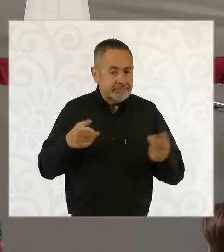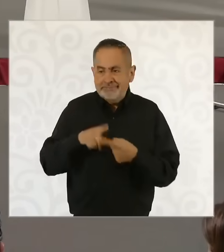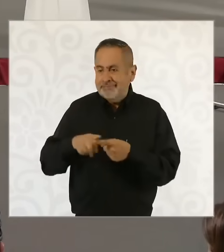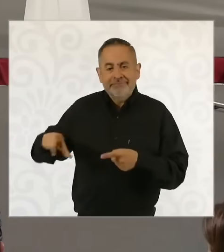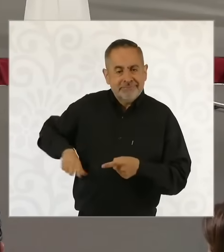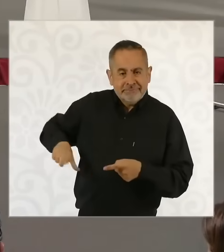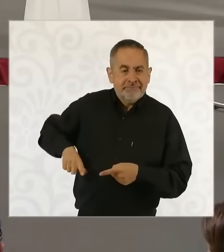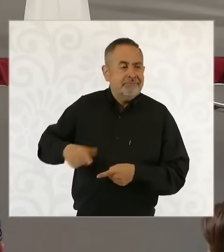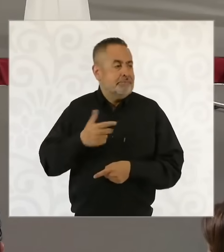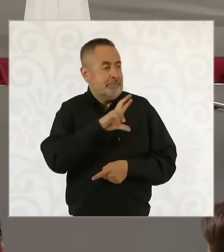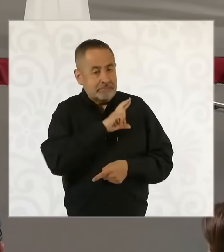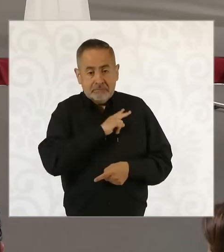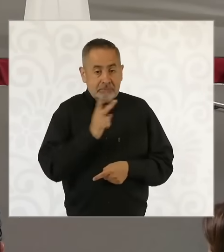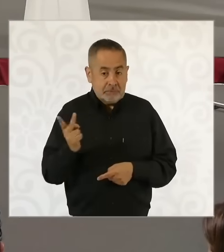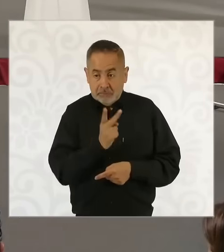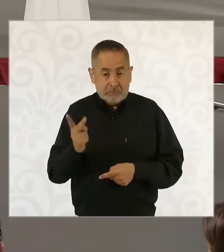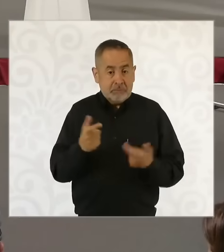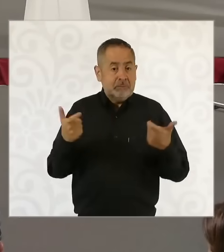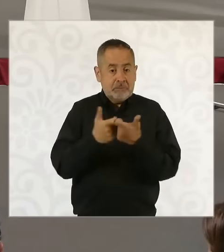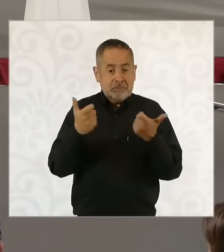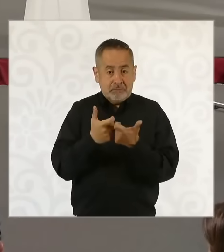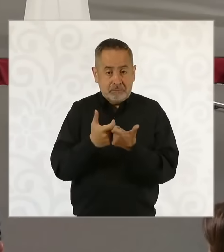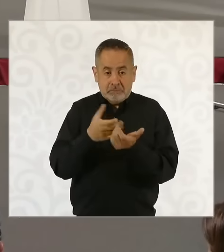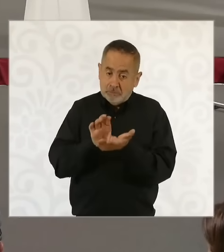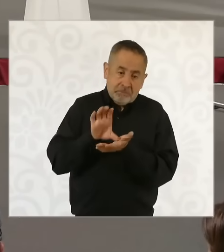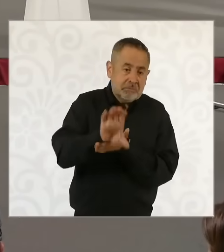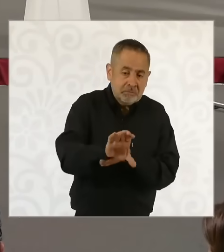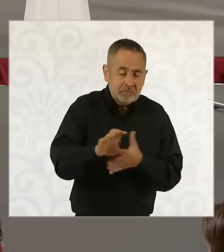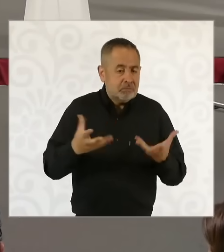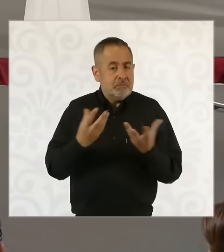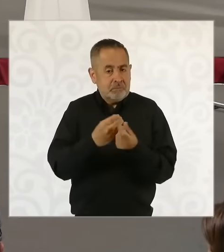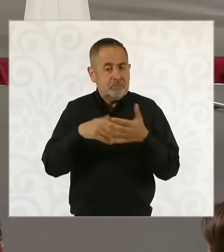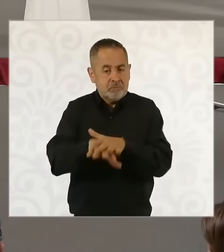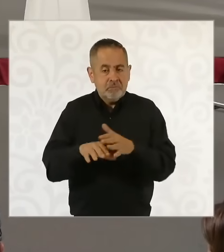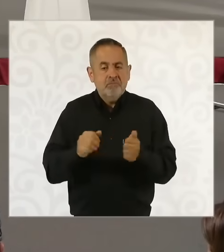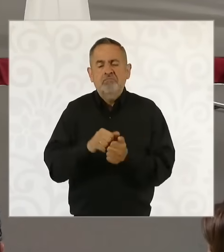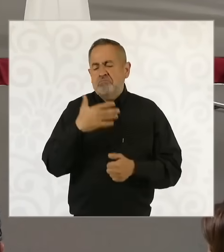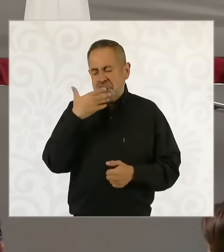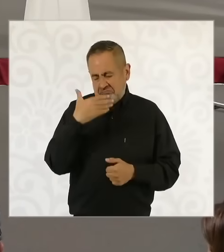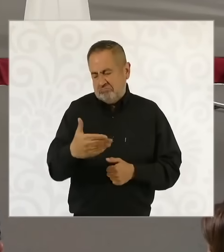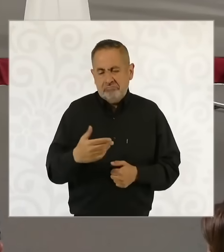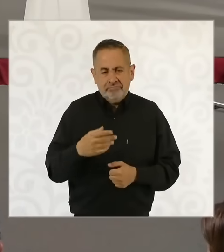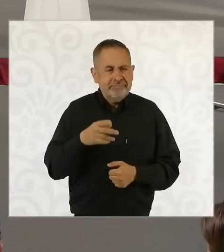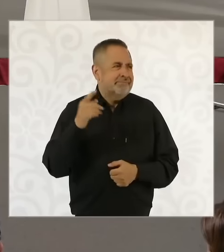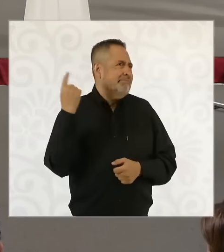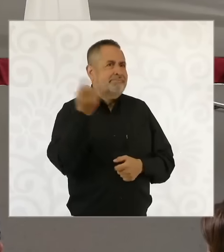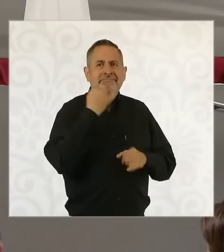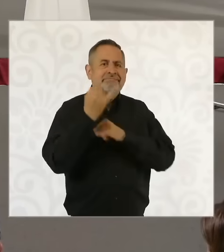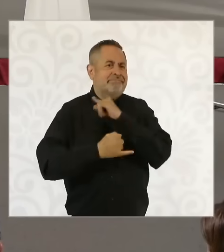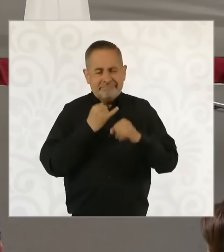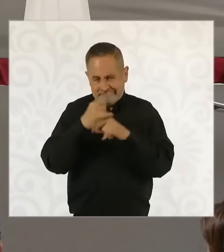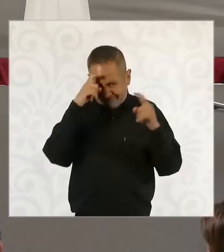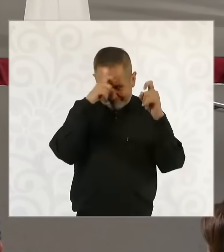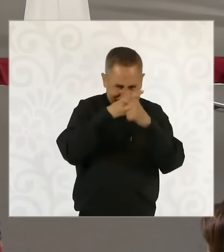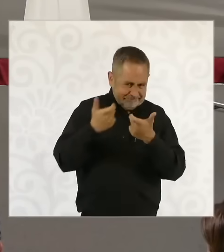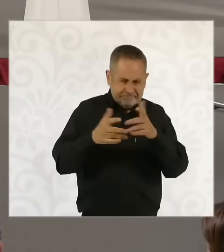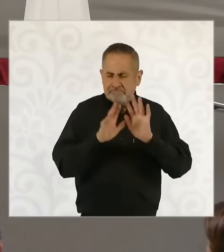privada este año aún con todas las dificultades económicas internacional nacionales hay una muy